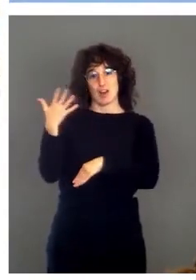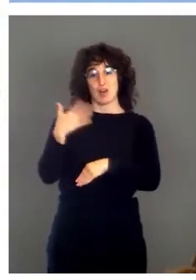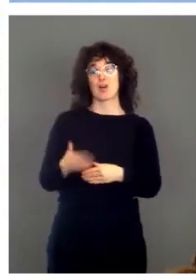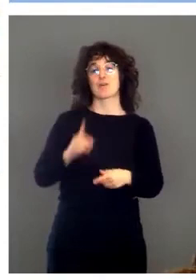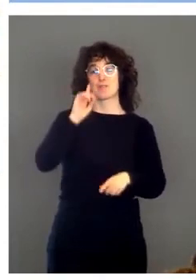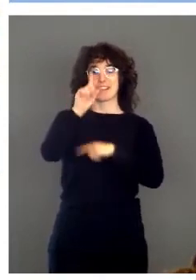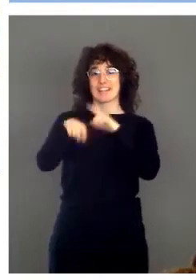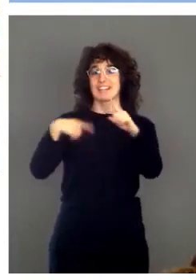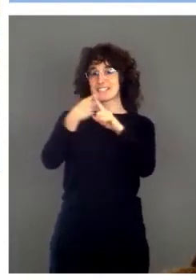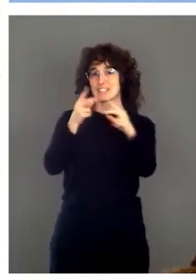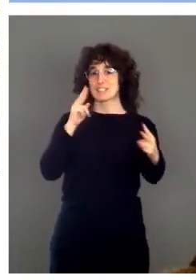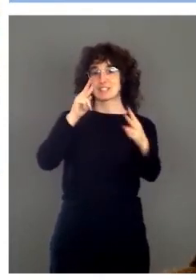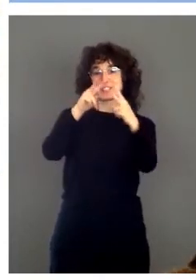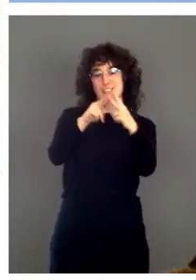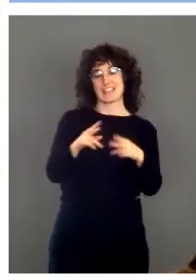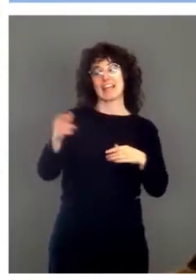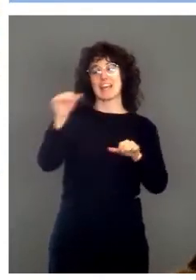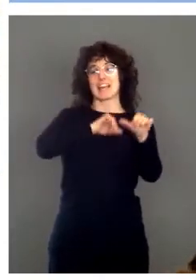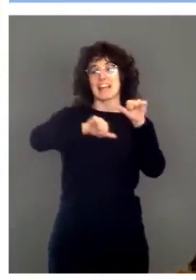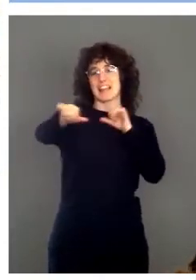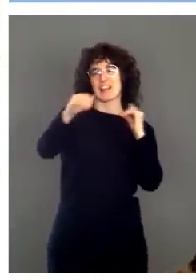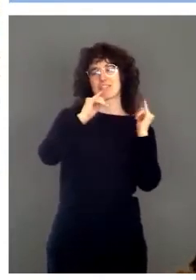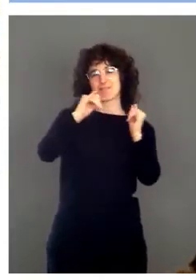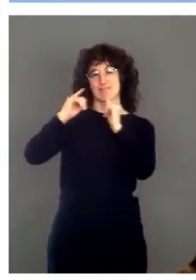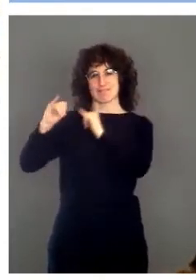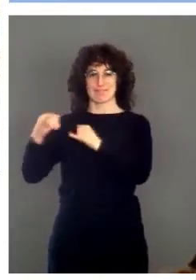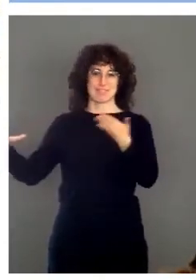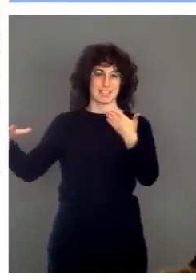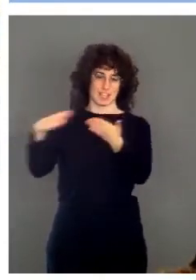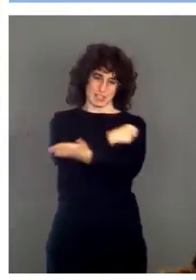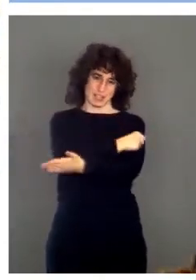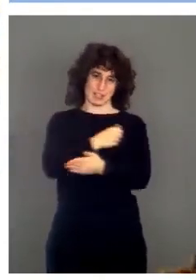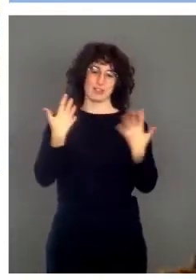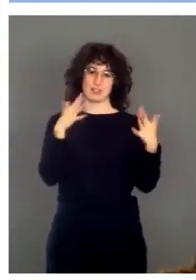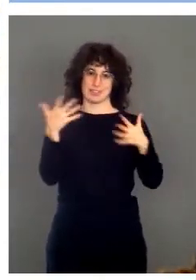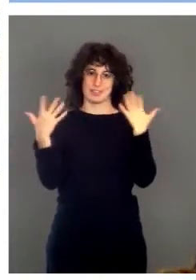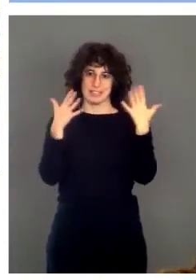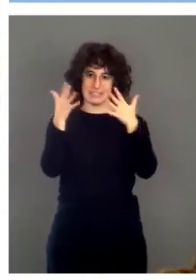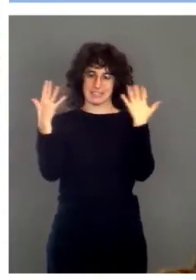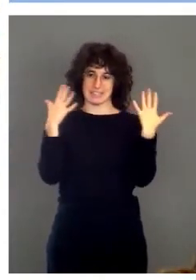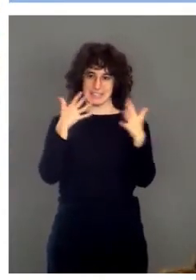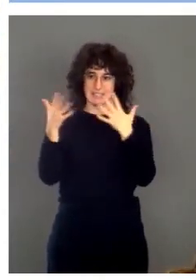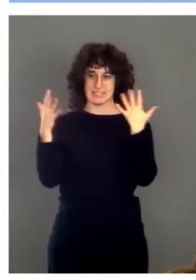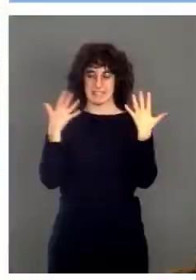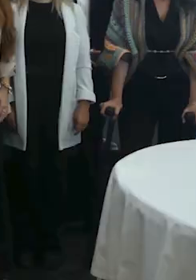Aplausos